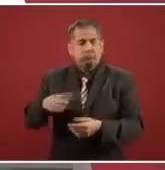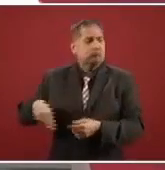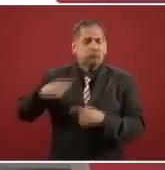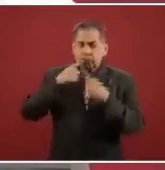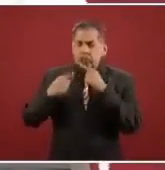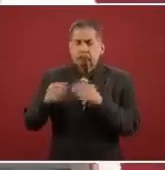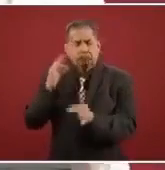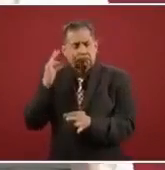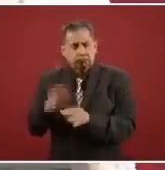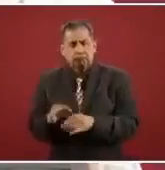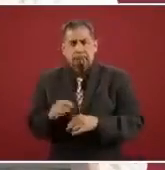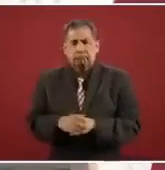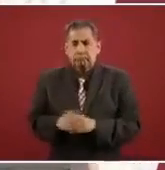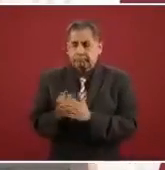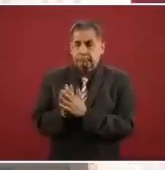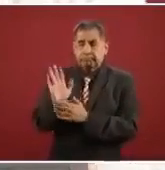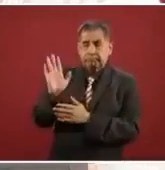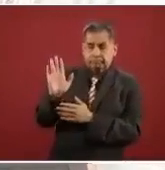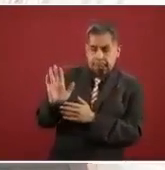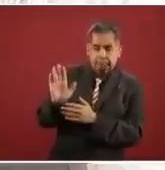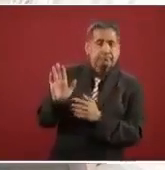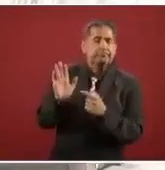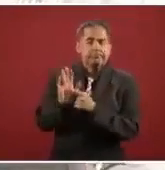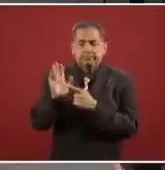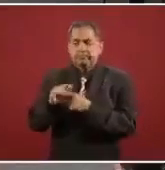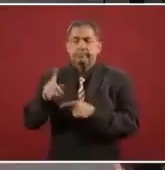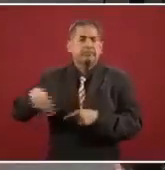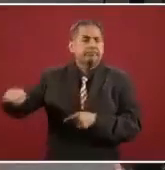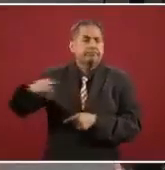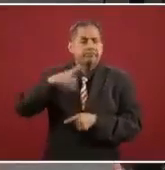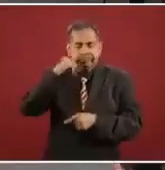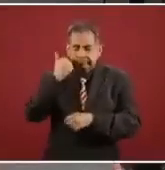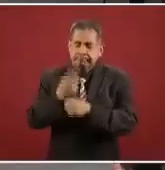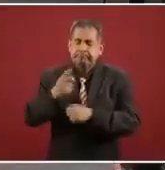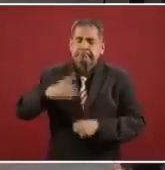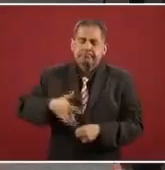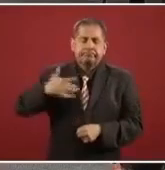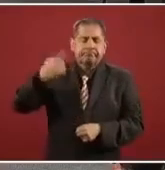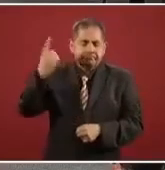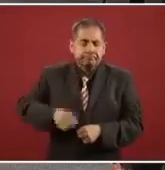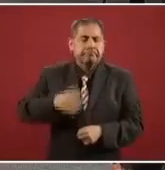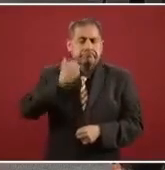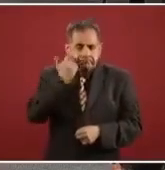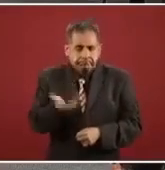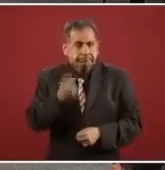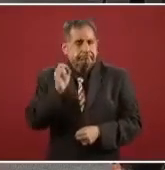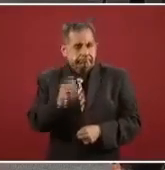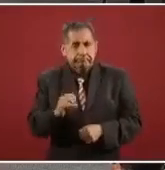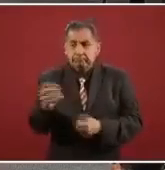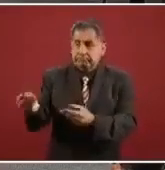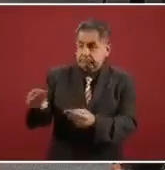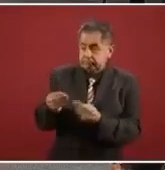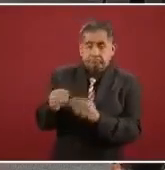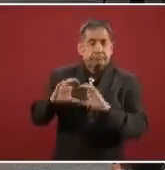Aquí en este documento consta la voluntad de nuestras comunidades, de nuestros pueblos,